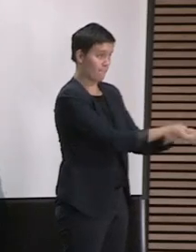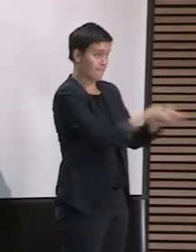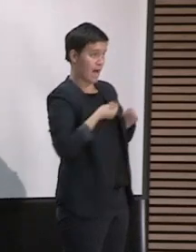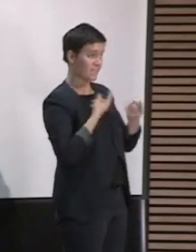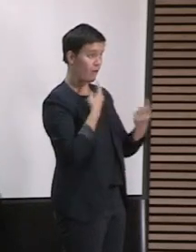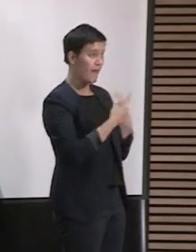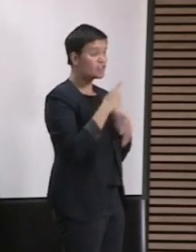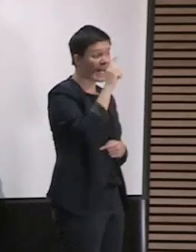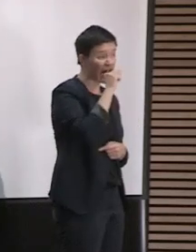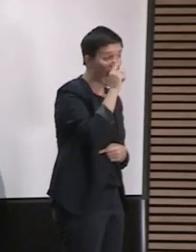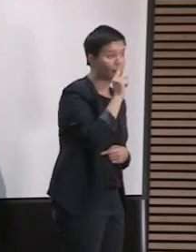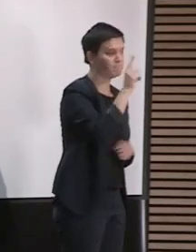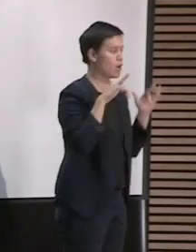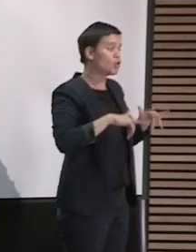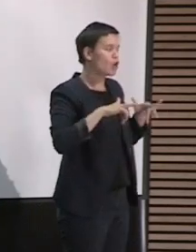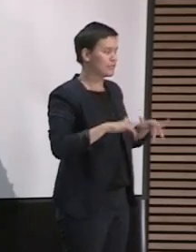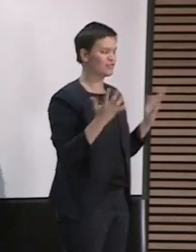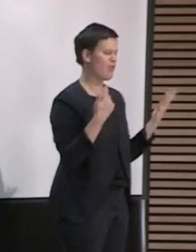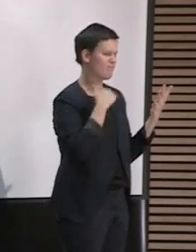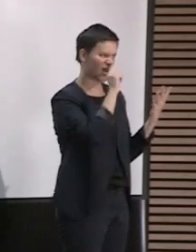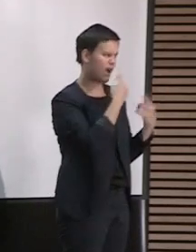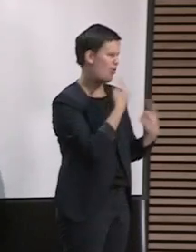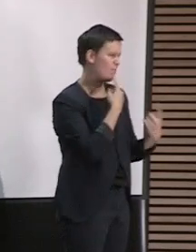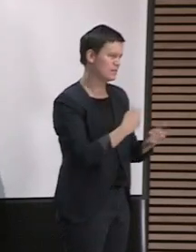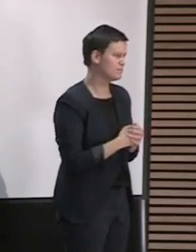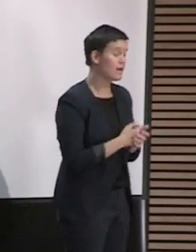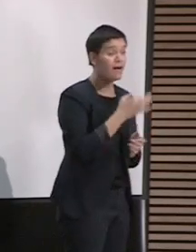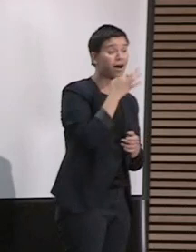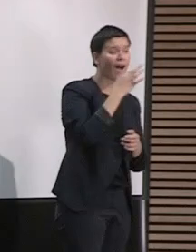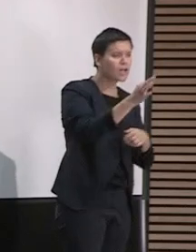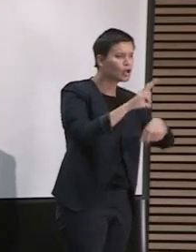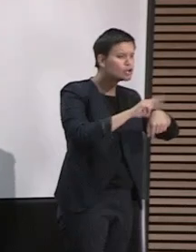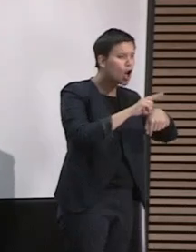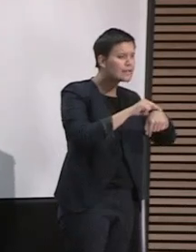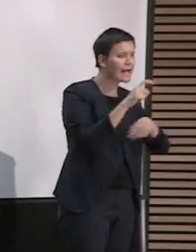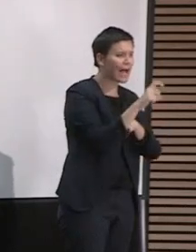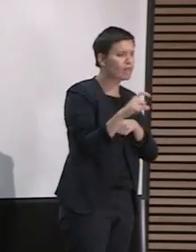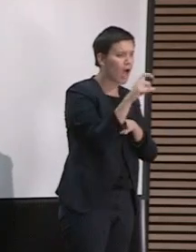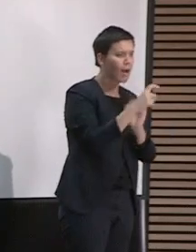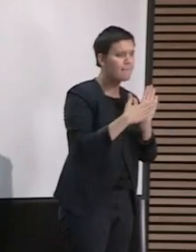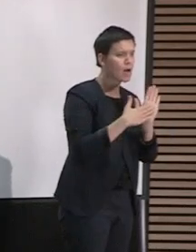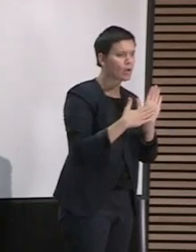te mohio au kei te Minita te mihi a Minita hui me nga kanohi